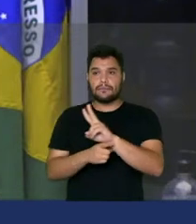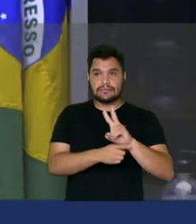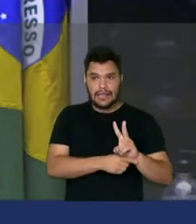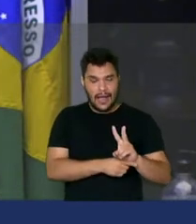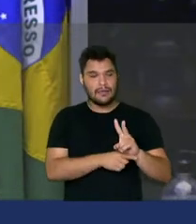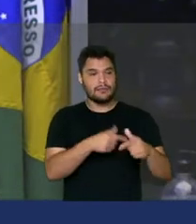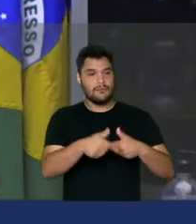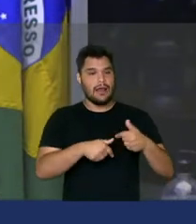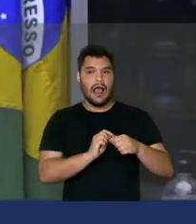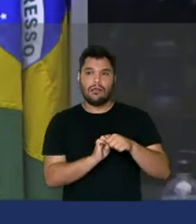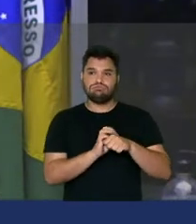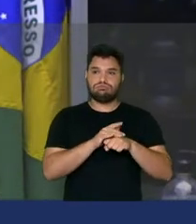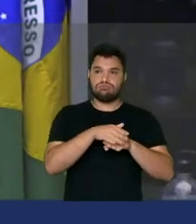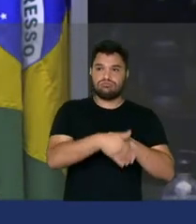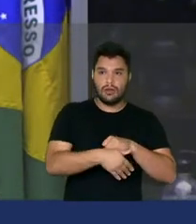IÇO IGUAÇU, A SENHORA ANA